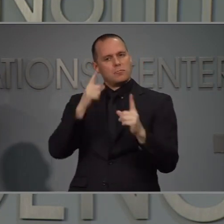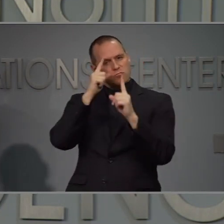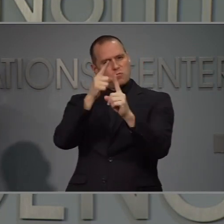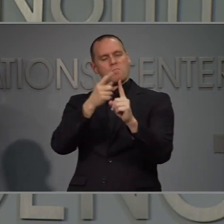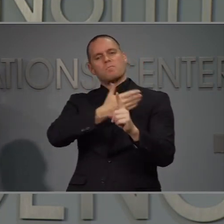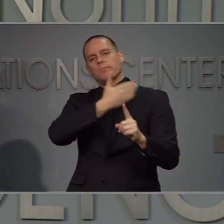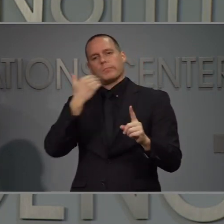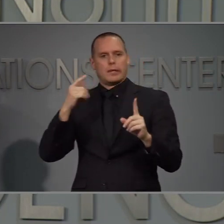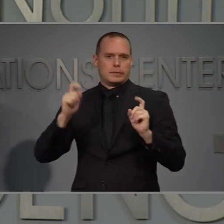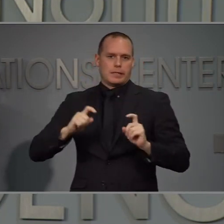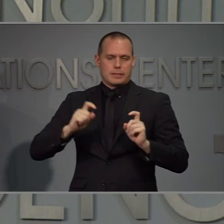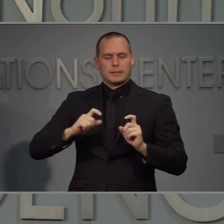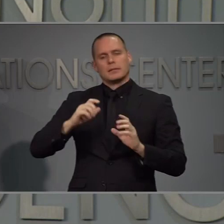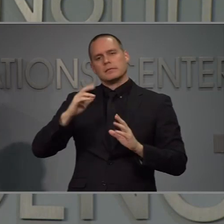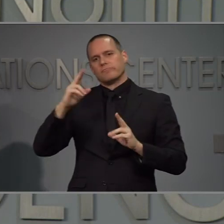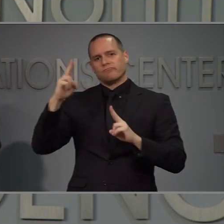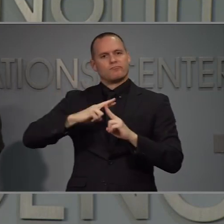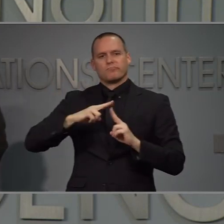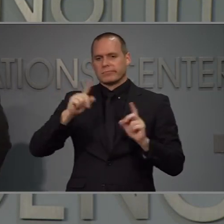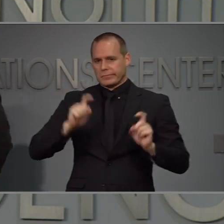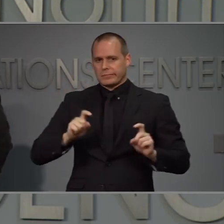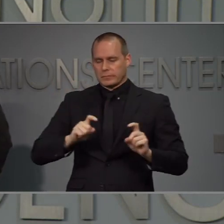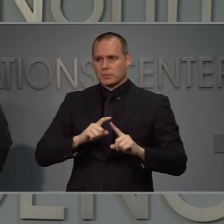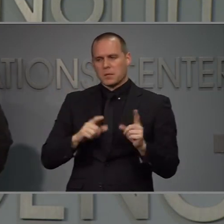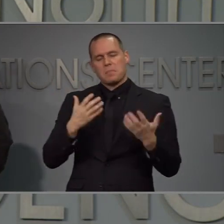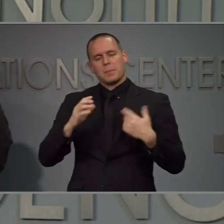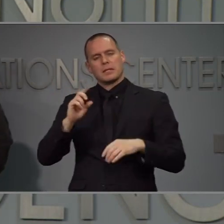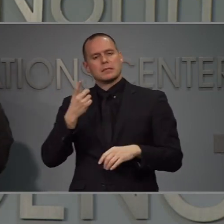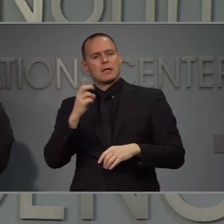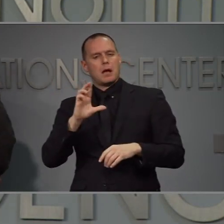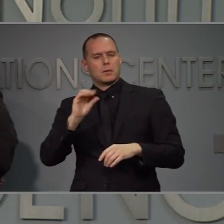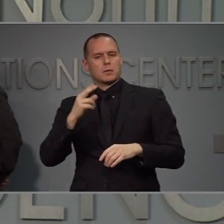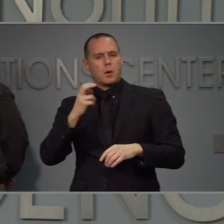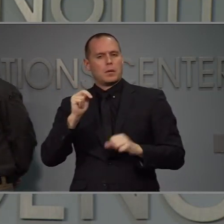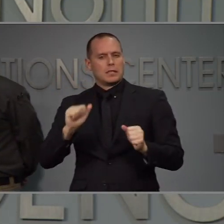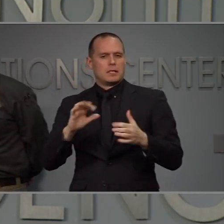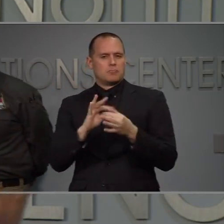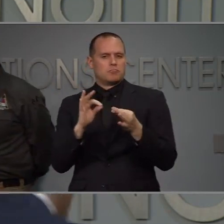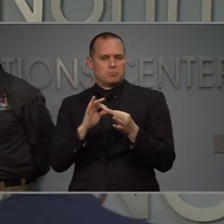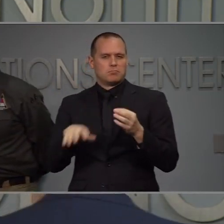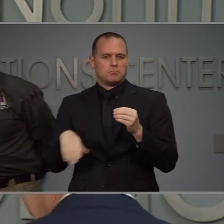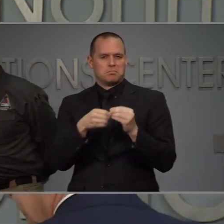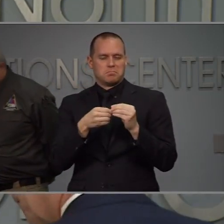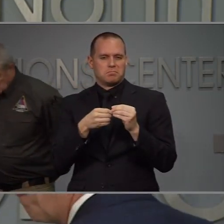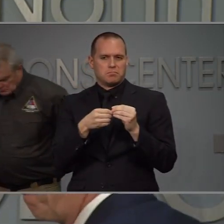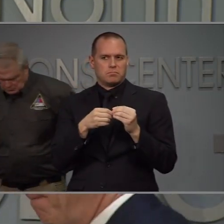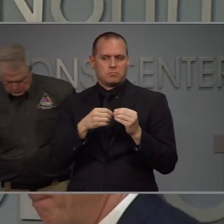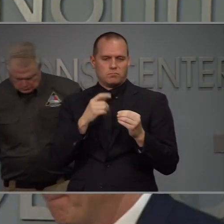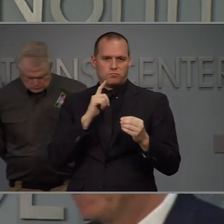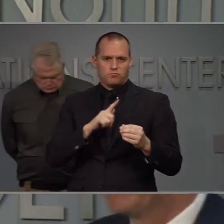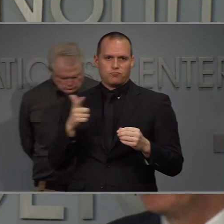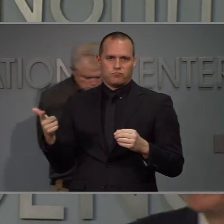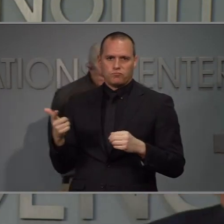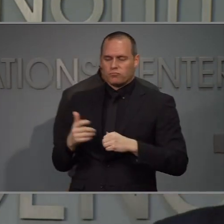utilizando las mejores pruebas y tenemos información, precise la doctora Coen probablemente nos pueda dar más información